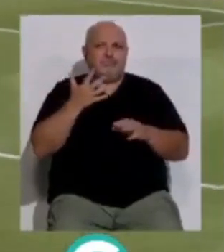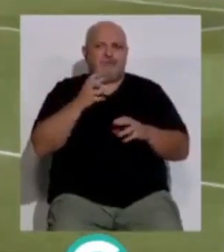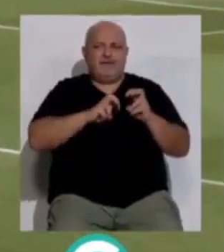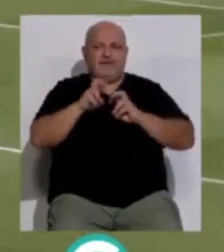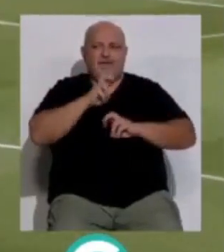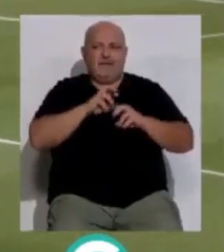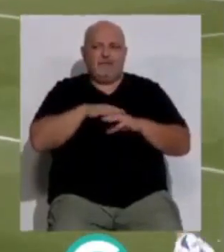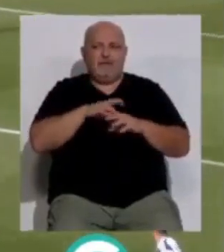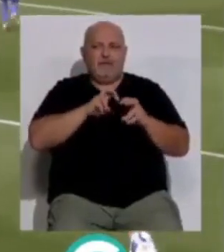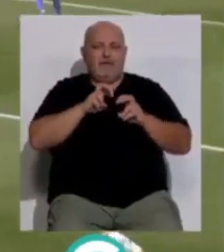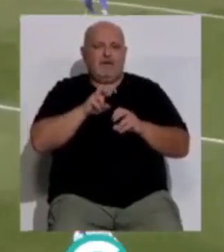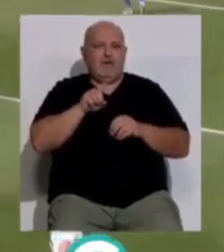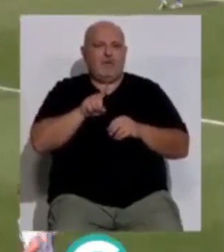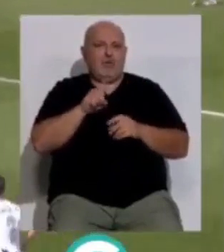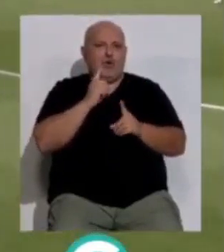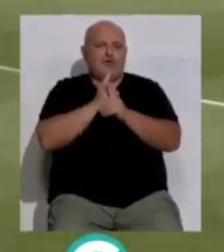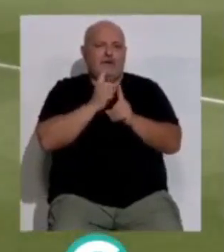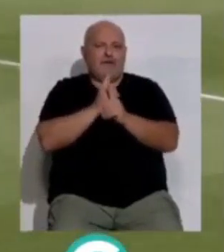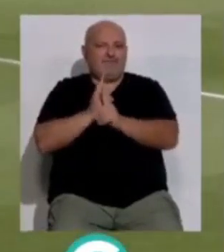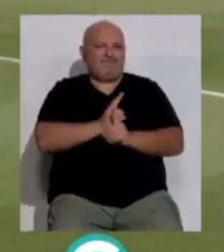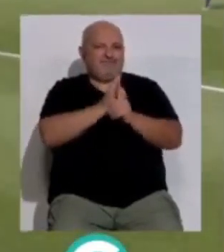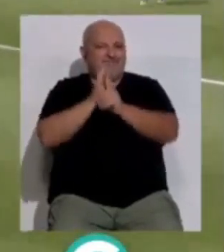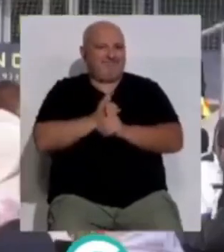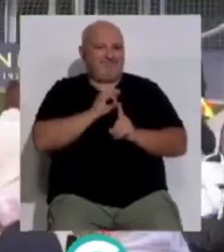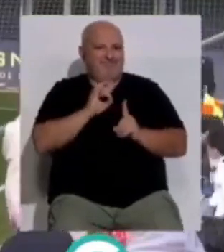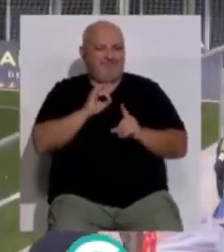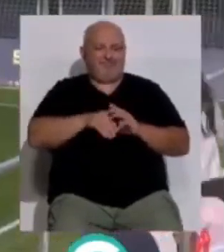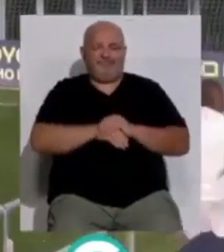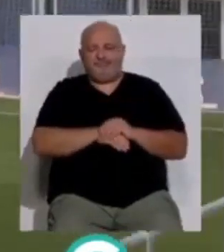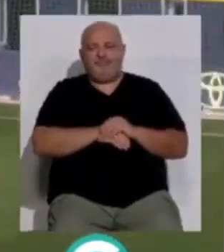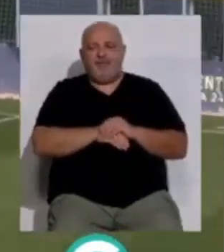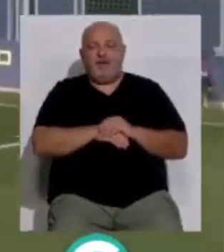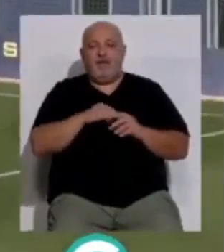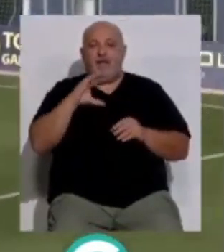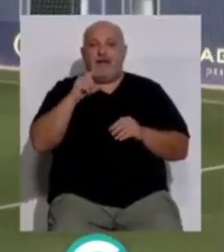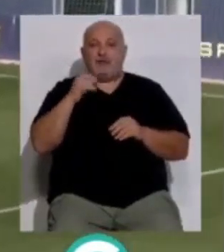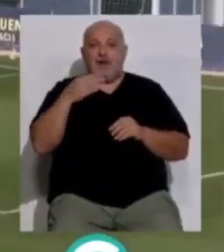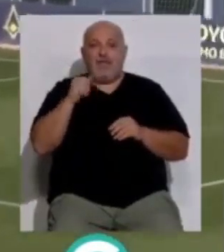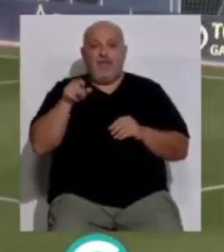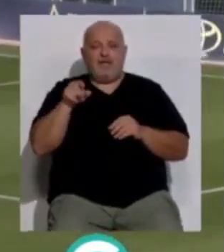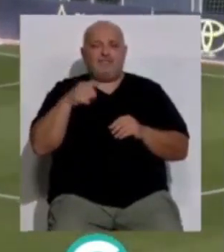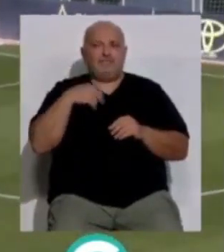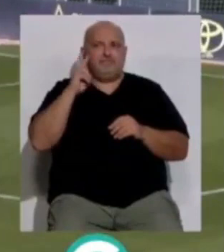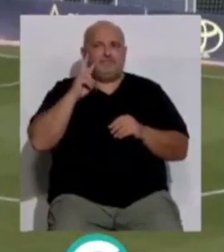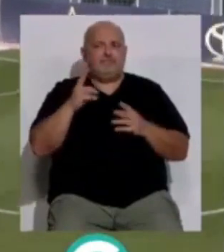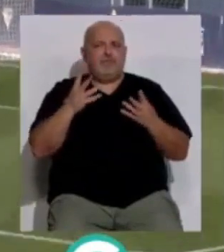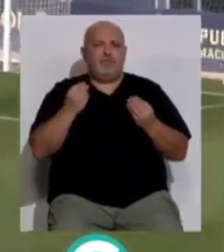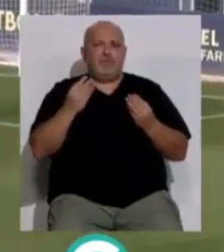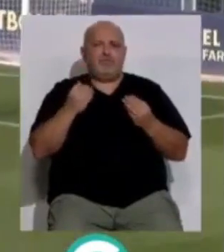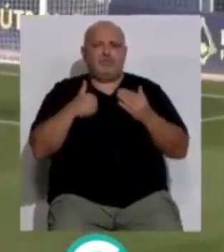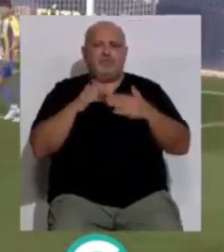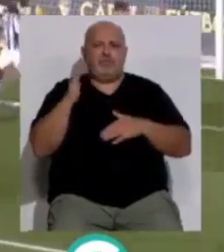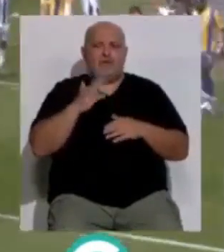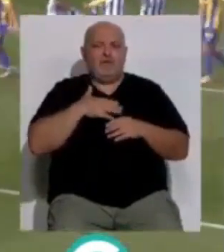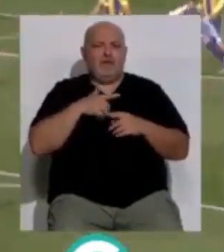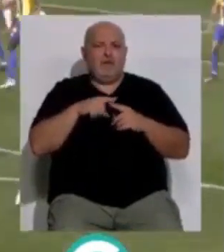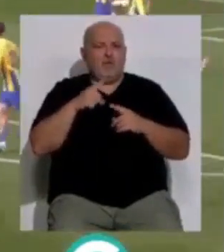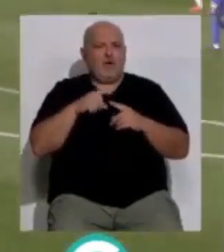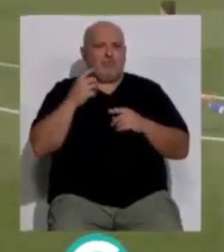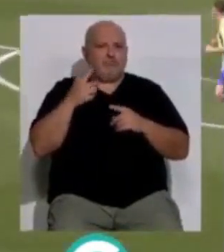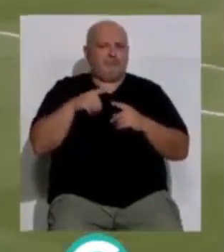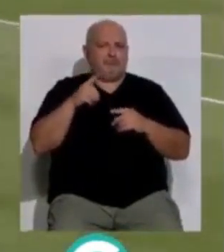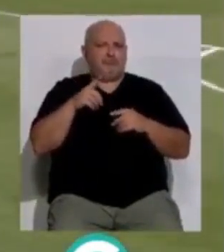para ir al uno contra uno ahora Carlos García yo lo vi mucho más desenfadado mucho más protagonista